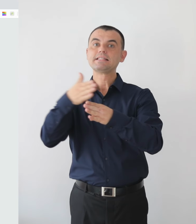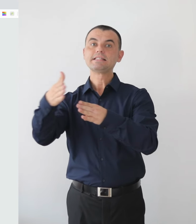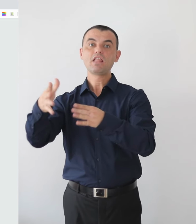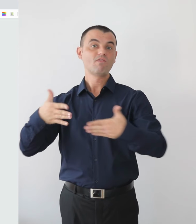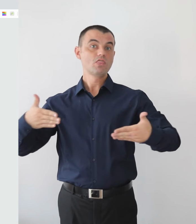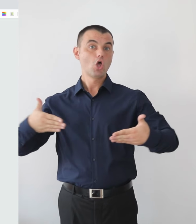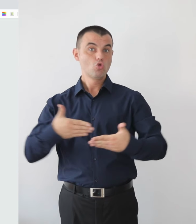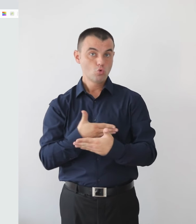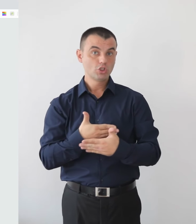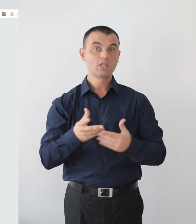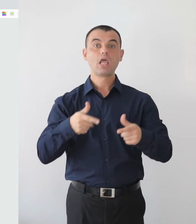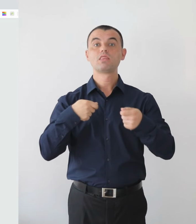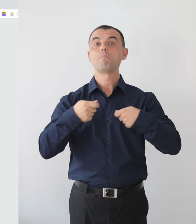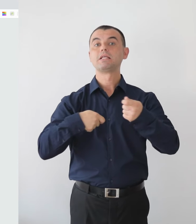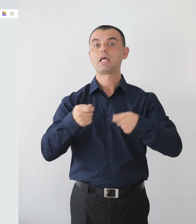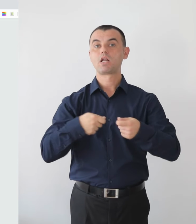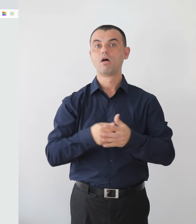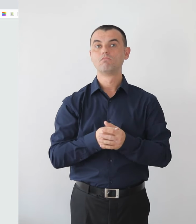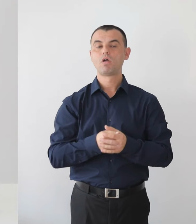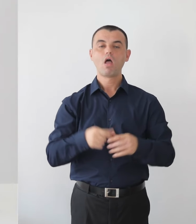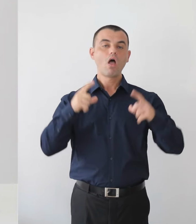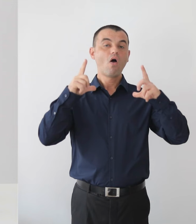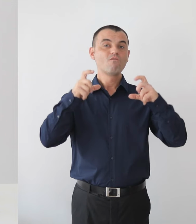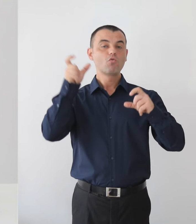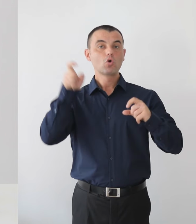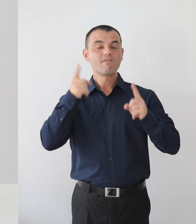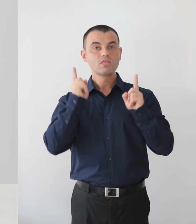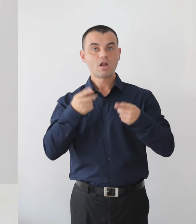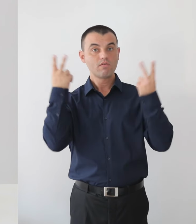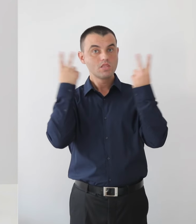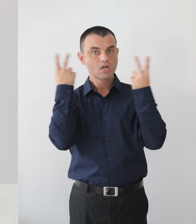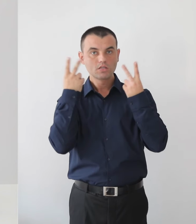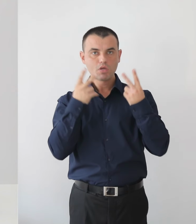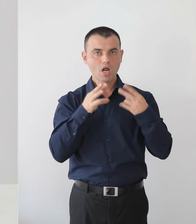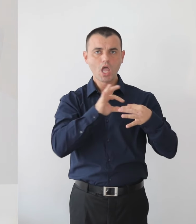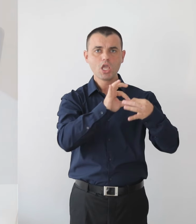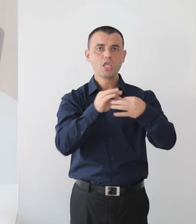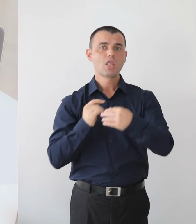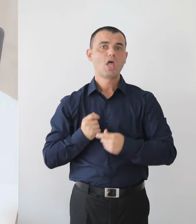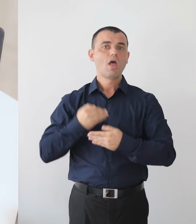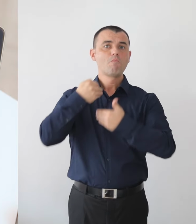следвайте съвременните нужди и тенденции на пазара. Фотографите трябва да разберат и да допринесат